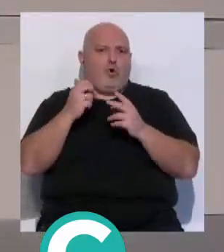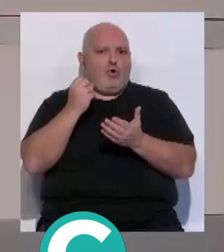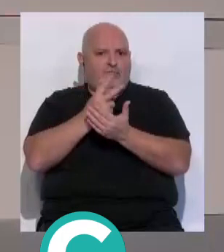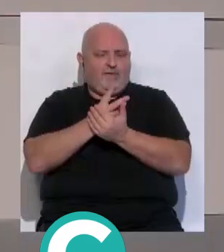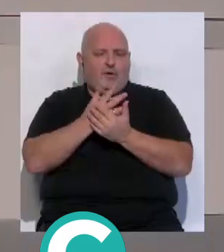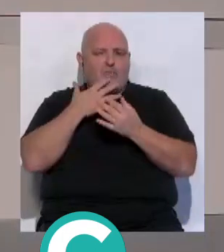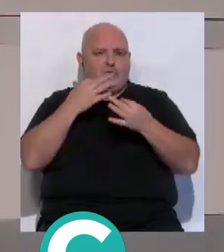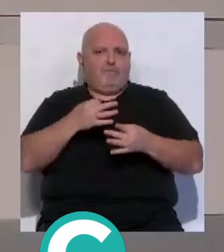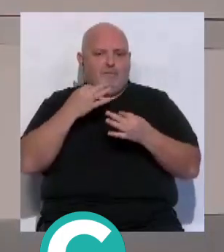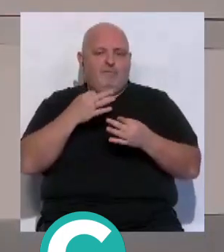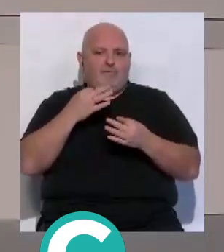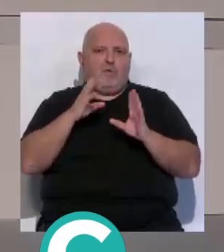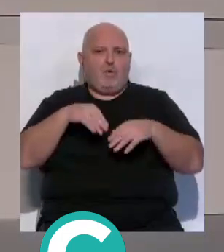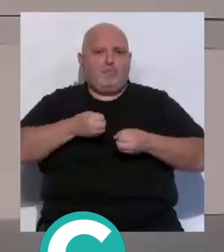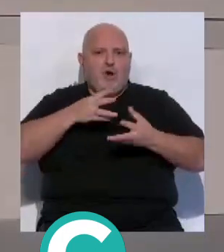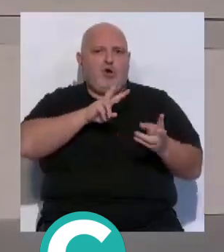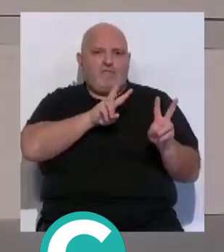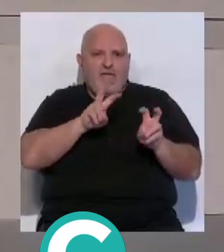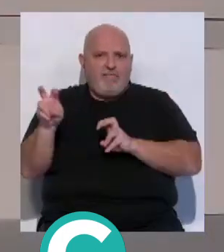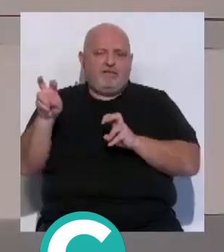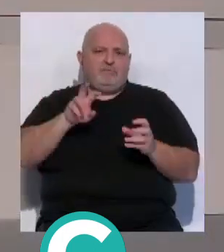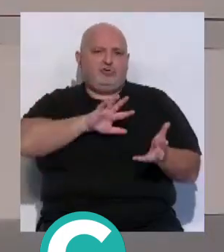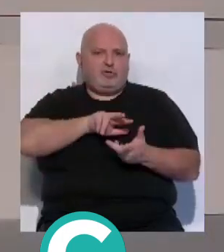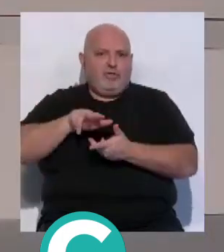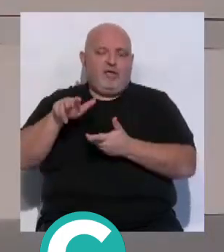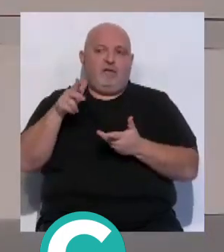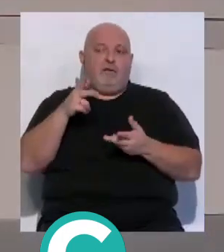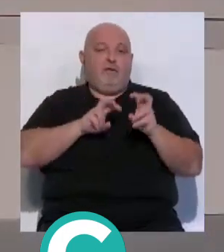submarino amarillo con las últimas novedades porque Claro si se está en la busca de un